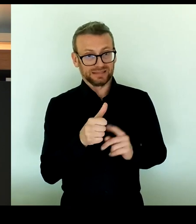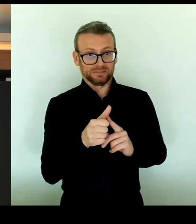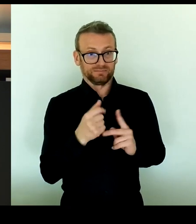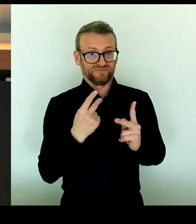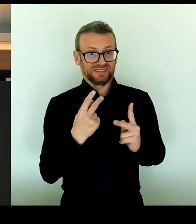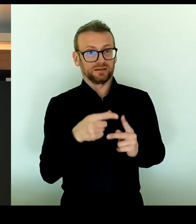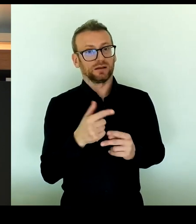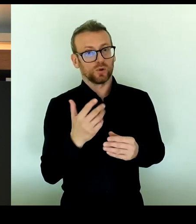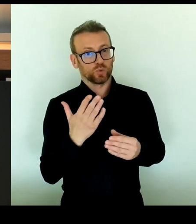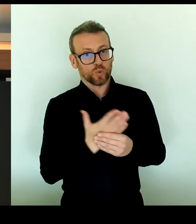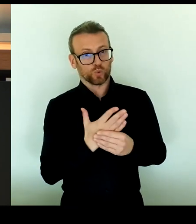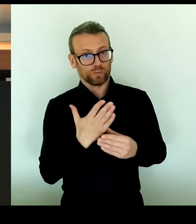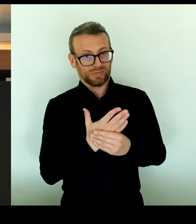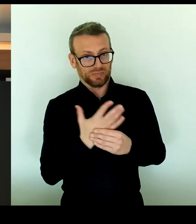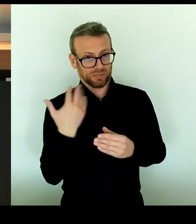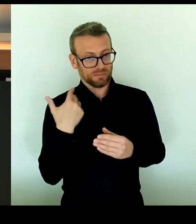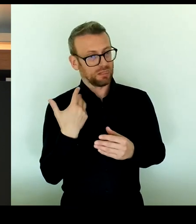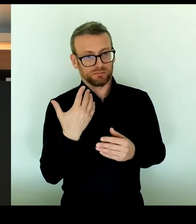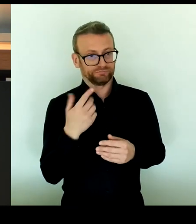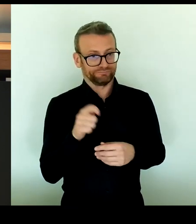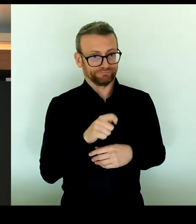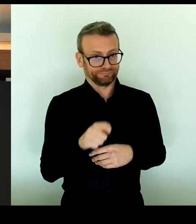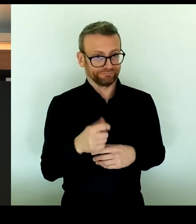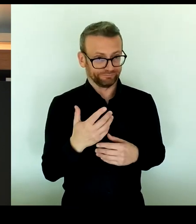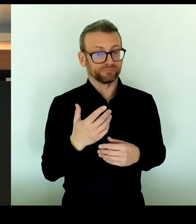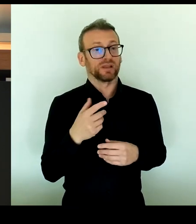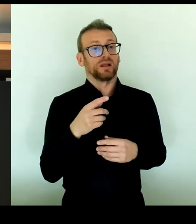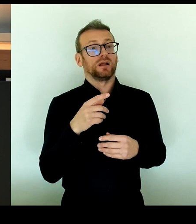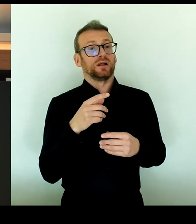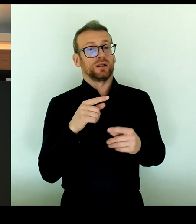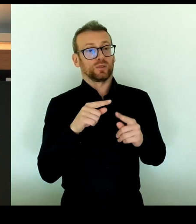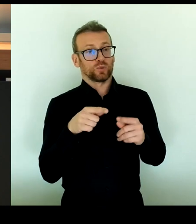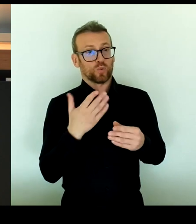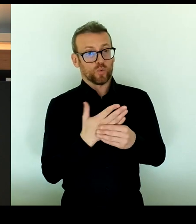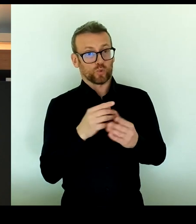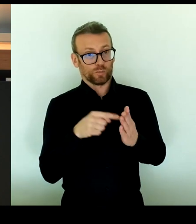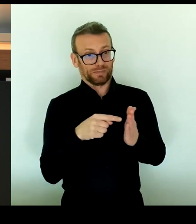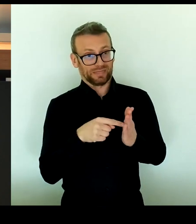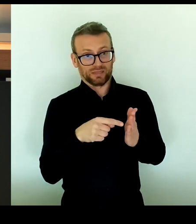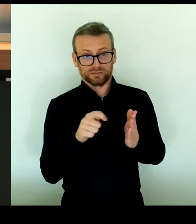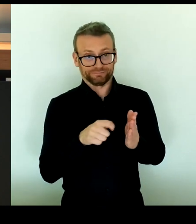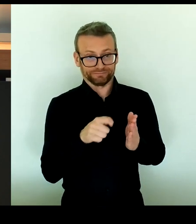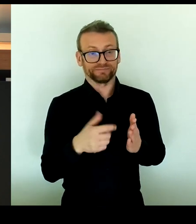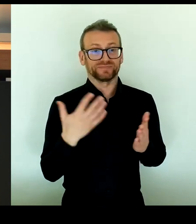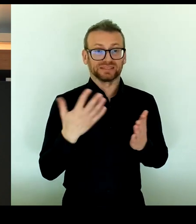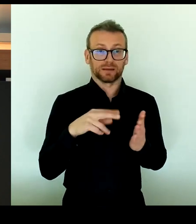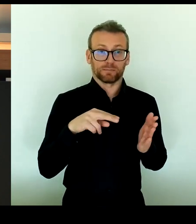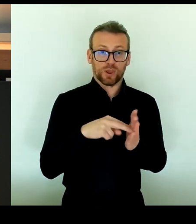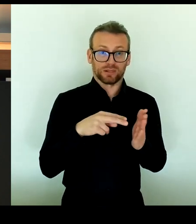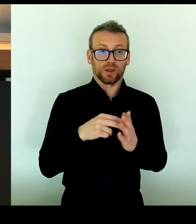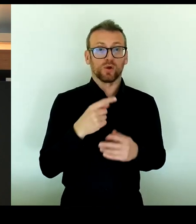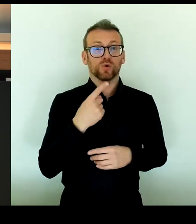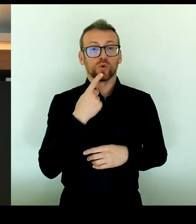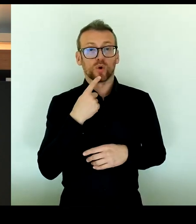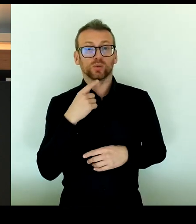wir haben die Beispiele gehört aus Pankow, aus Köln, aus anderen, insbesondere im Osten des der Stadt gelegenen Stadtteilen.